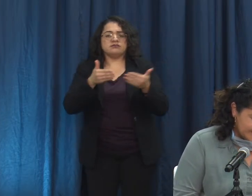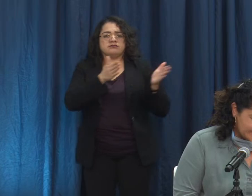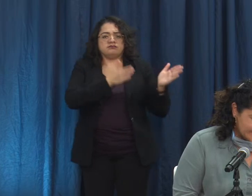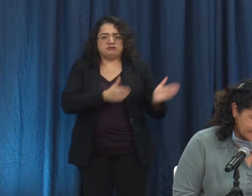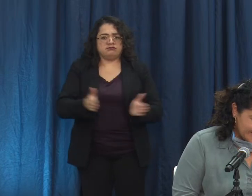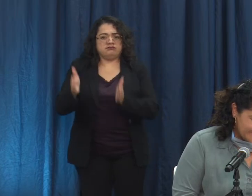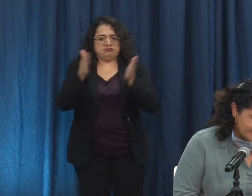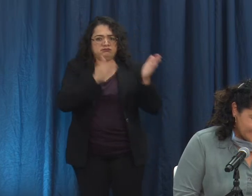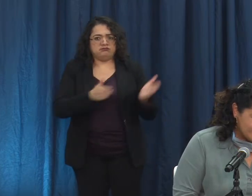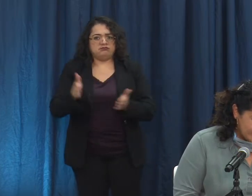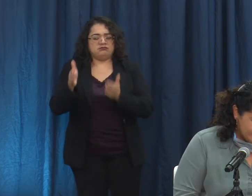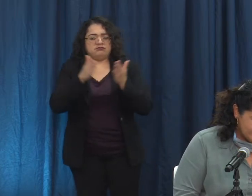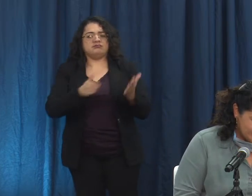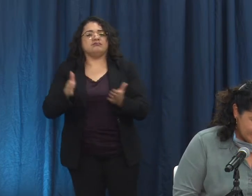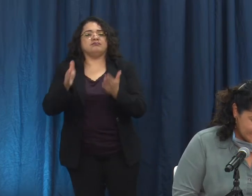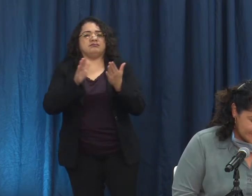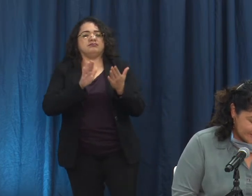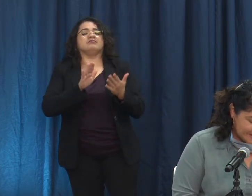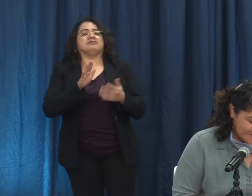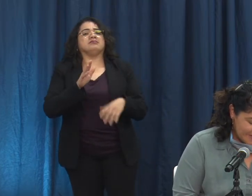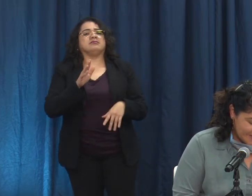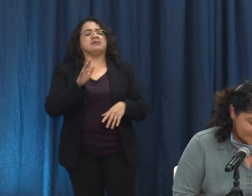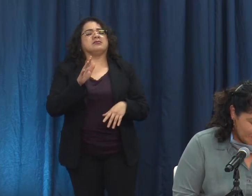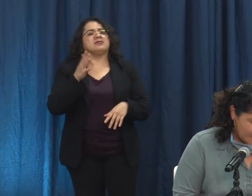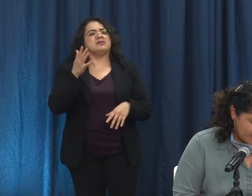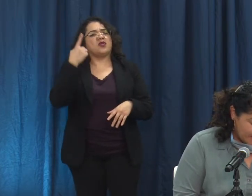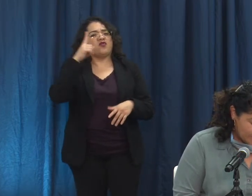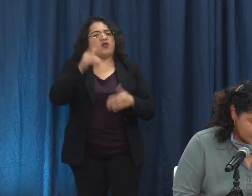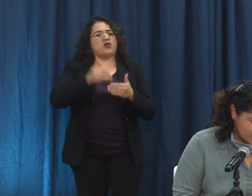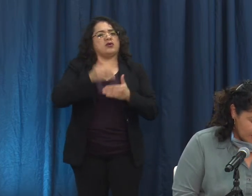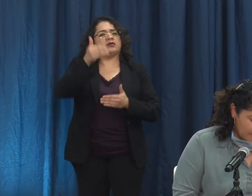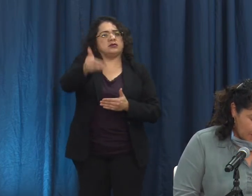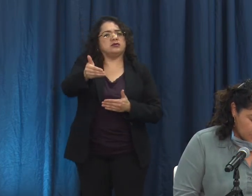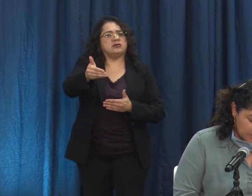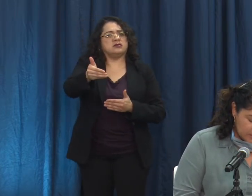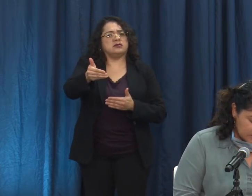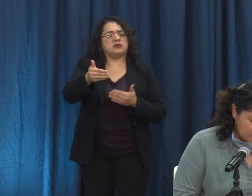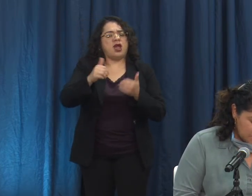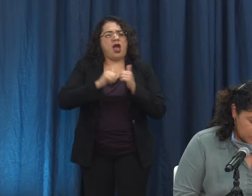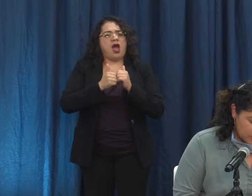lacera you samos todas estas aremy anta's para gear nose unis e sabemos que